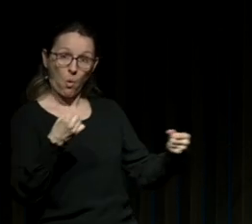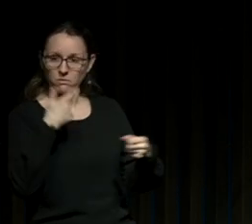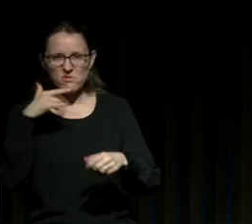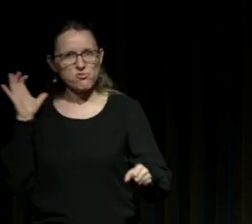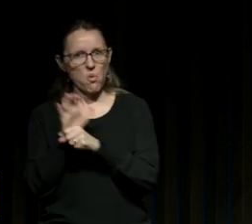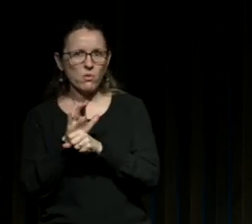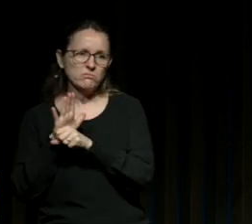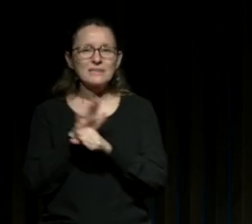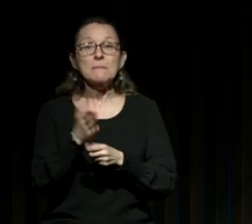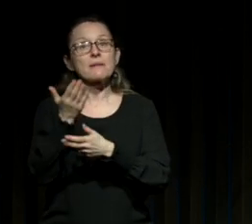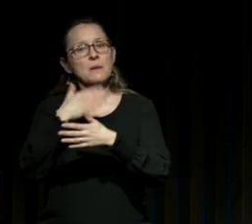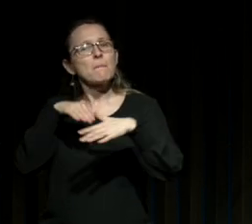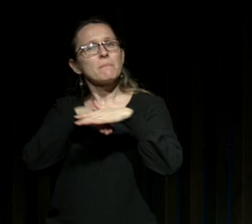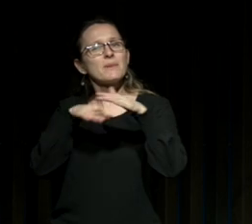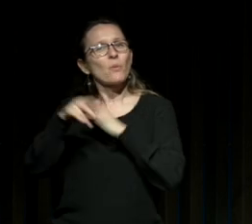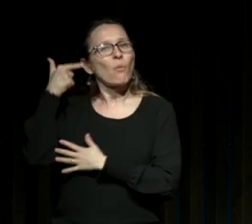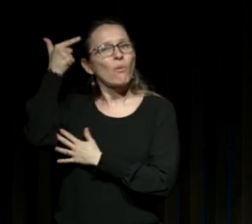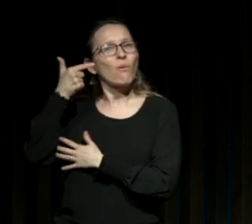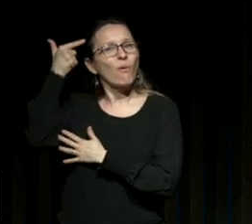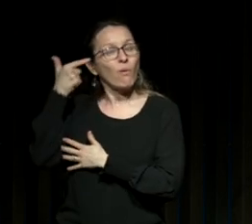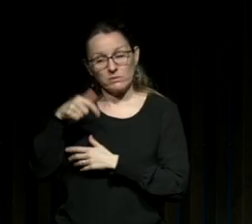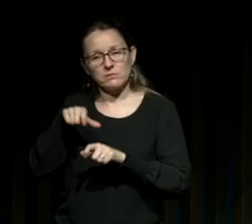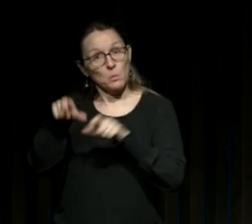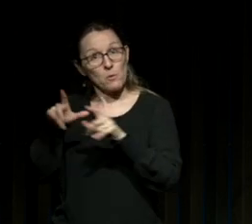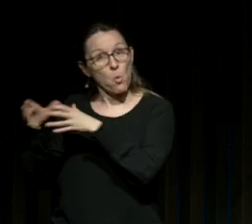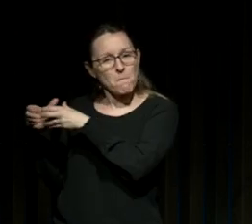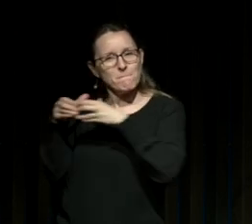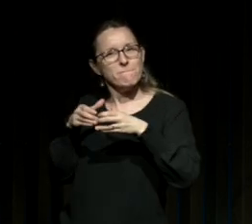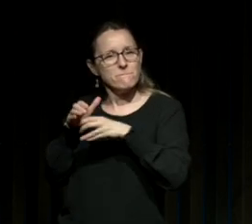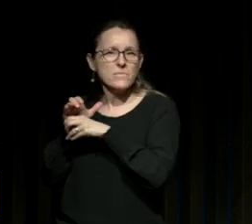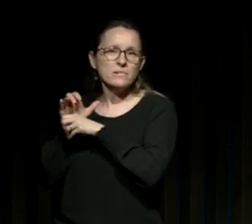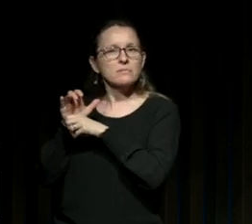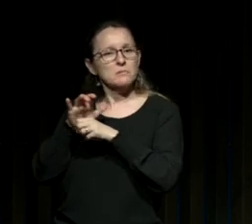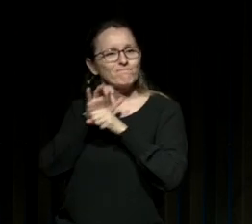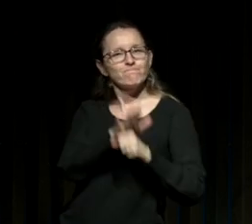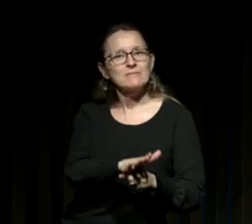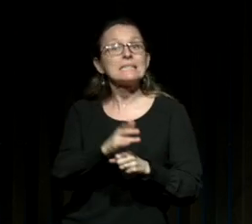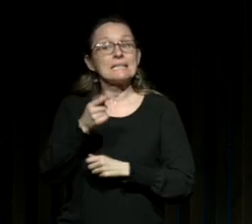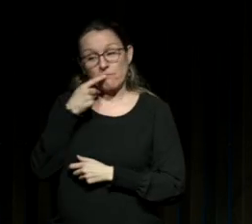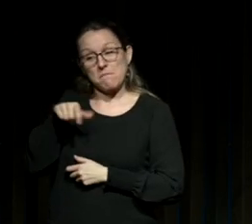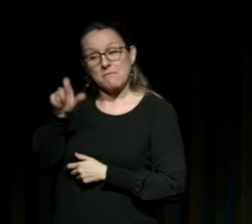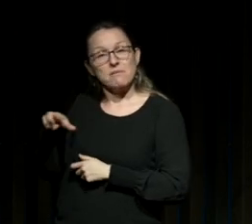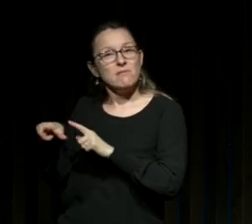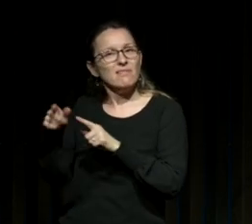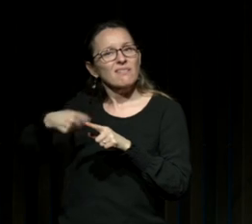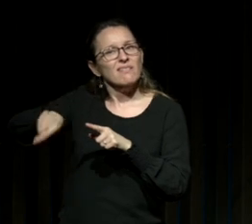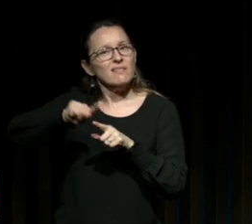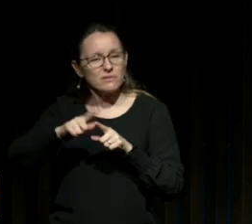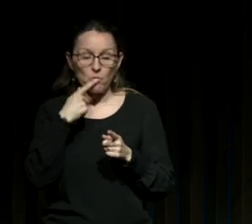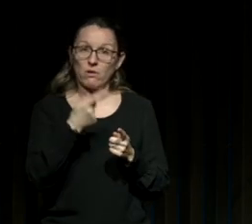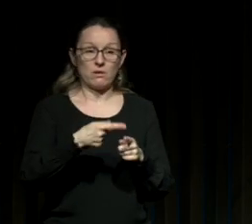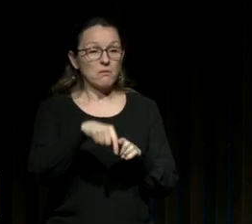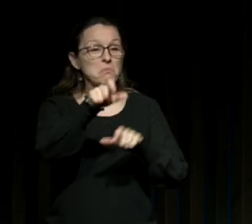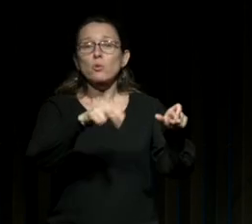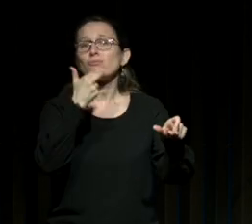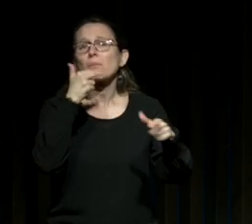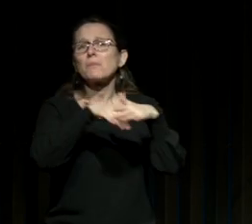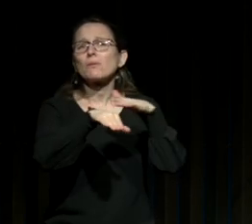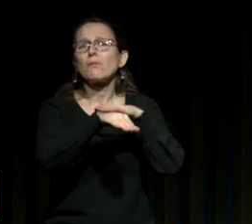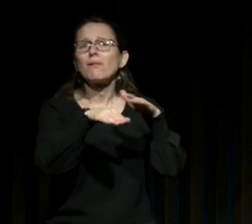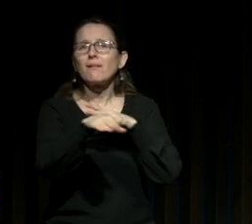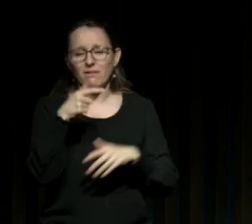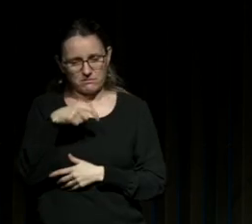métro de londres est ce ce ce collectif distribuer des cartes aux usa aux usagers qui semblait être